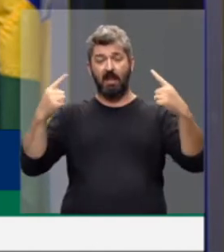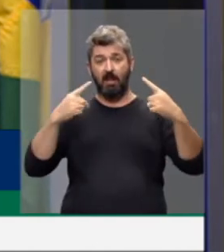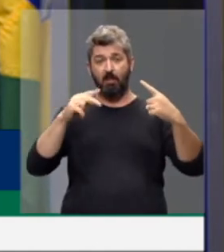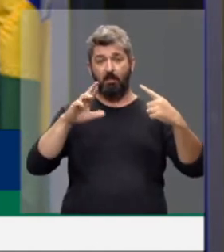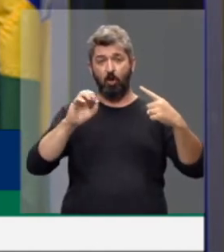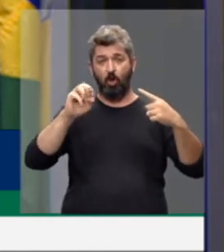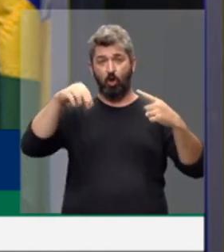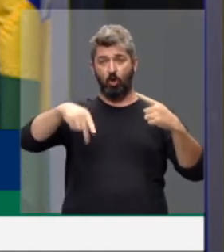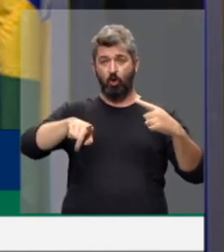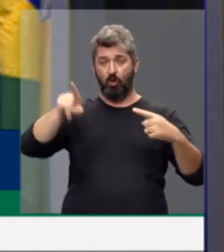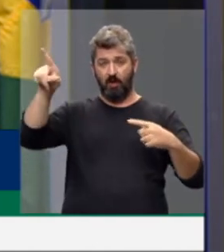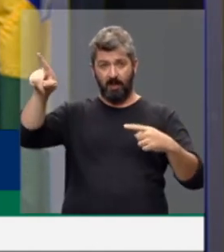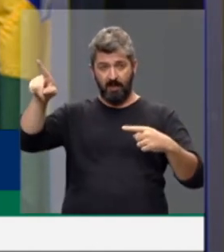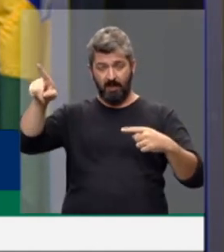DE ELETRODOMÀSTICO, QUE